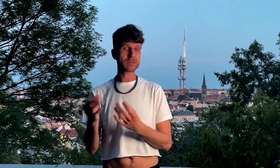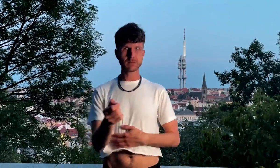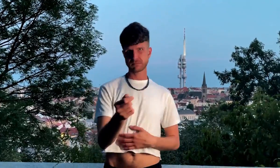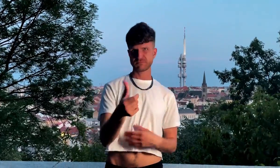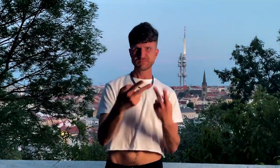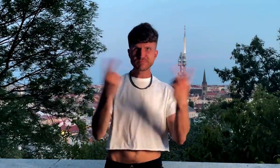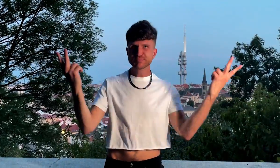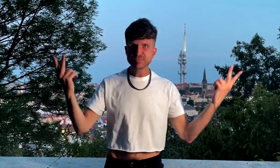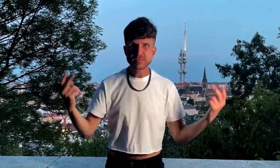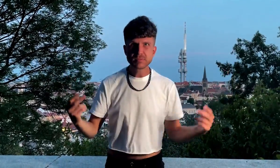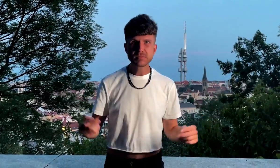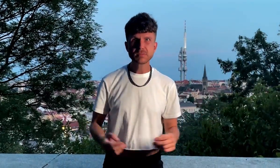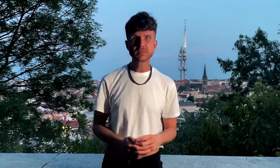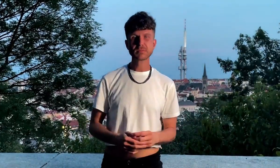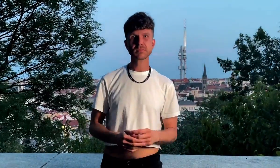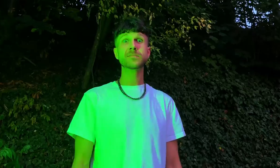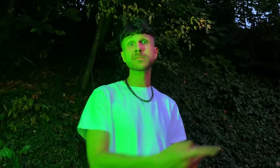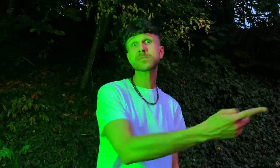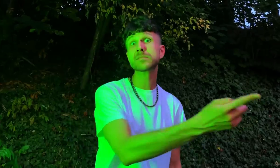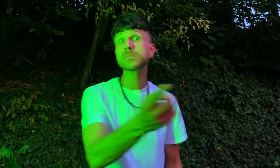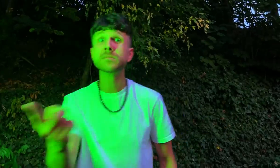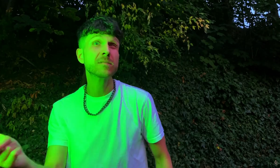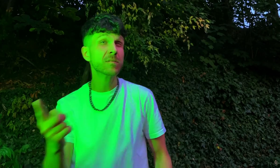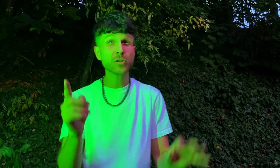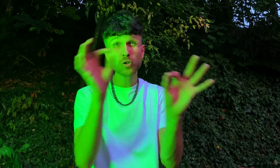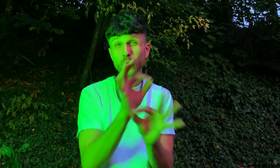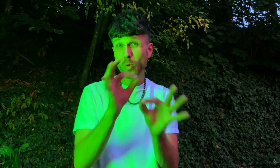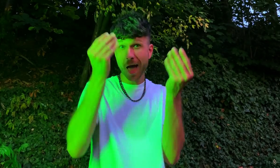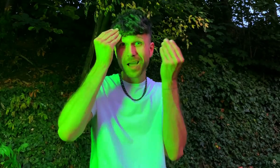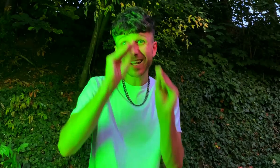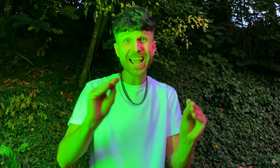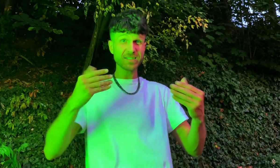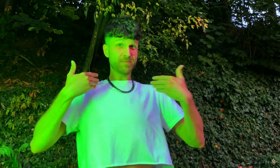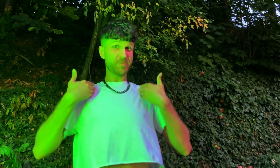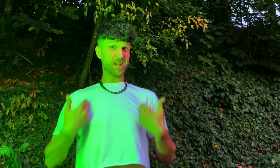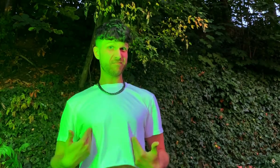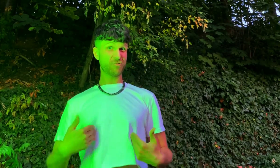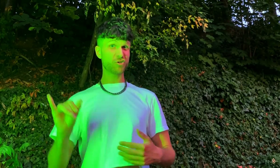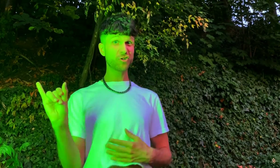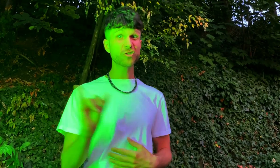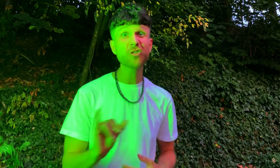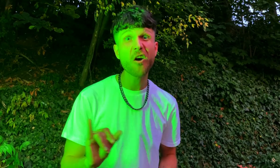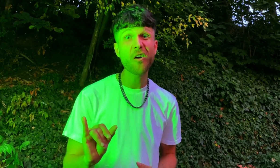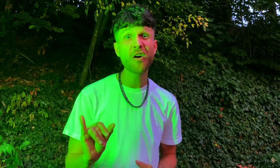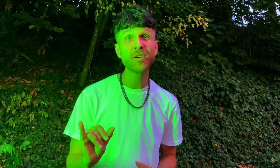Nemusíš tedy hodit minci. Když u tebe nemám žádnej respekt.